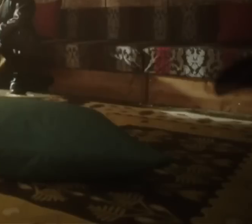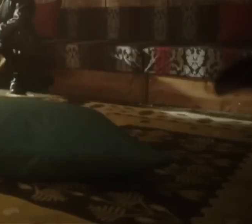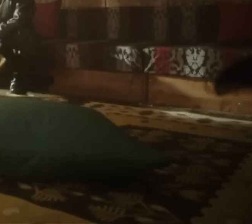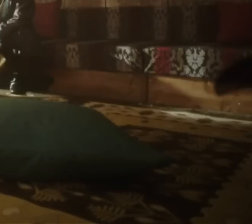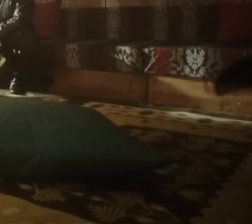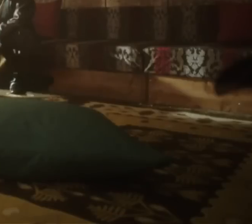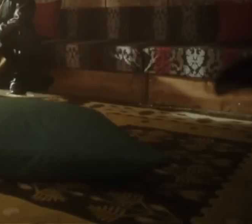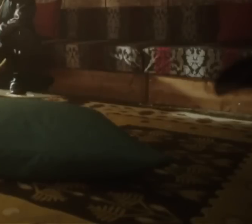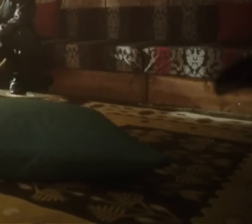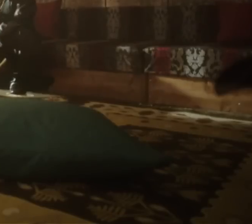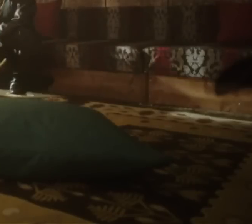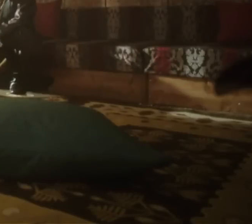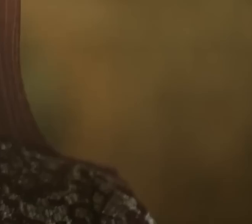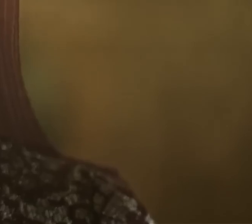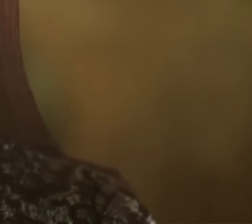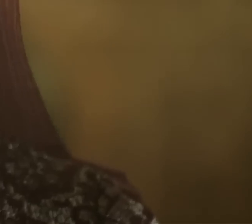(Sessizlik)